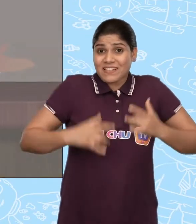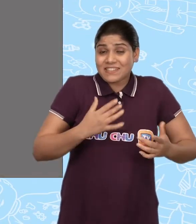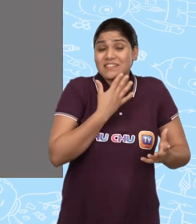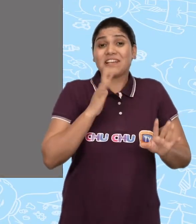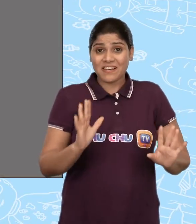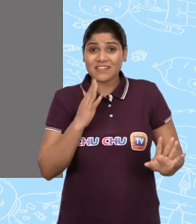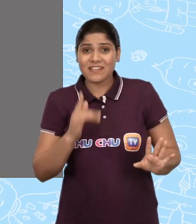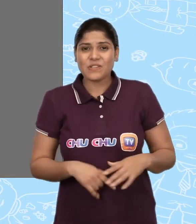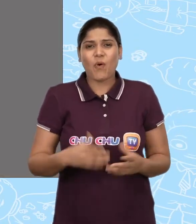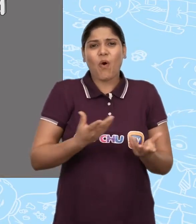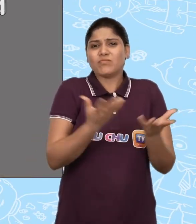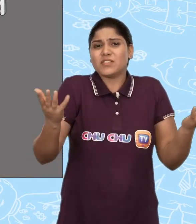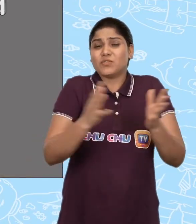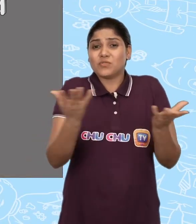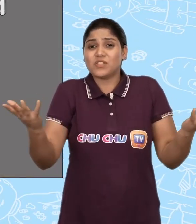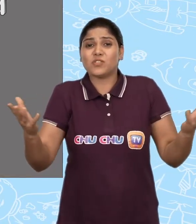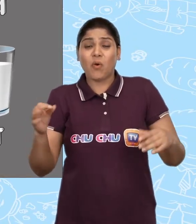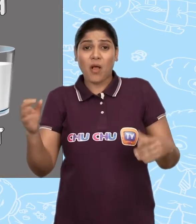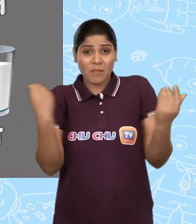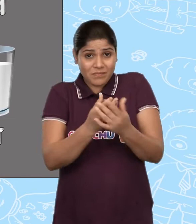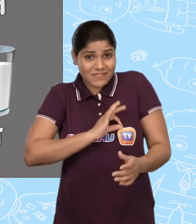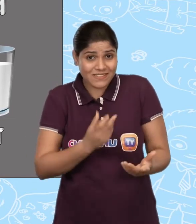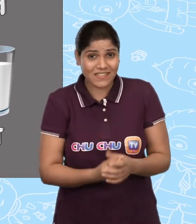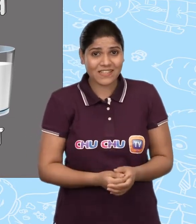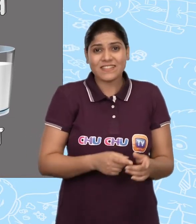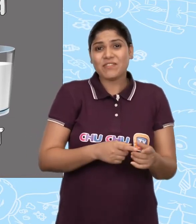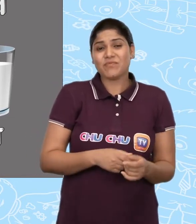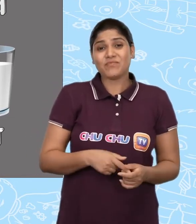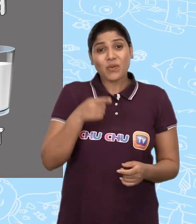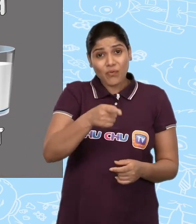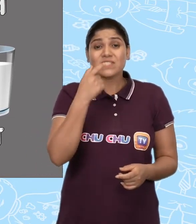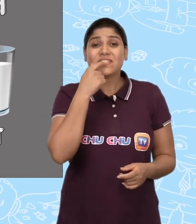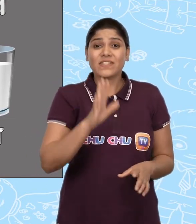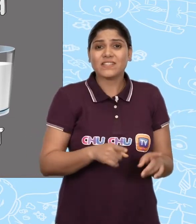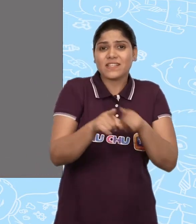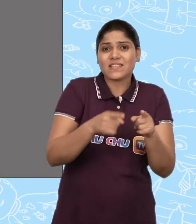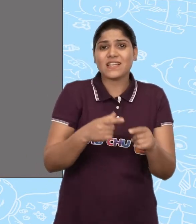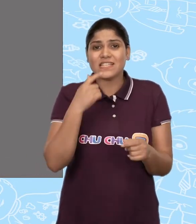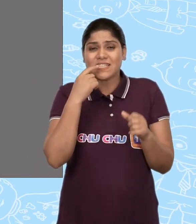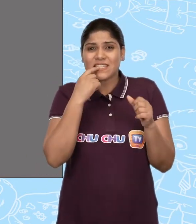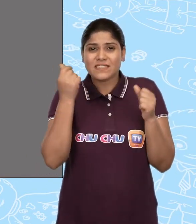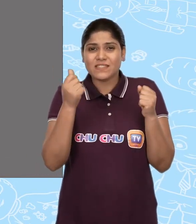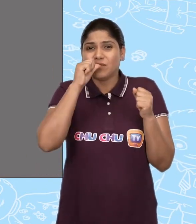बहुत सी चीज़े जो हमें पसंद हैं वो सफ़ेद हैं